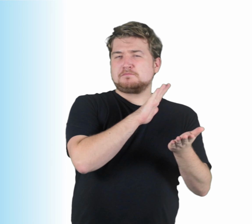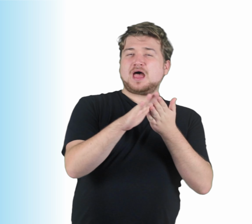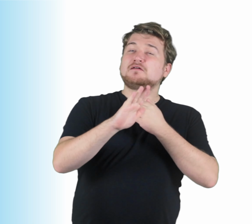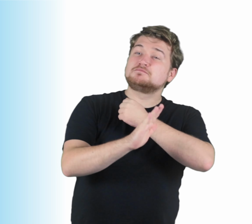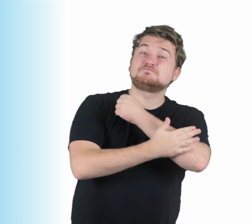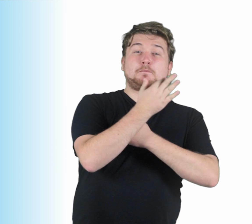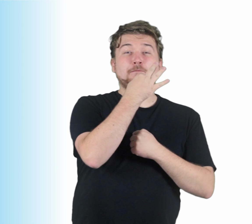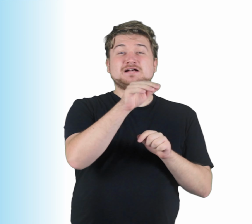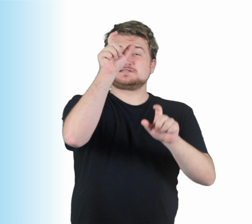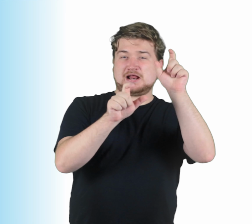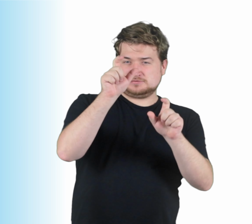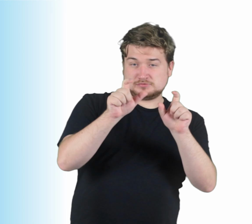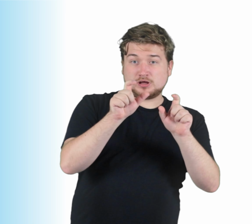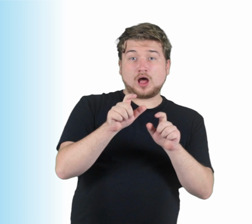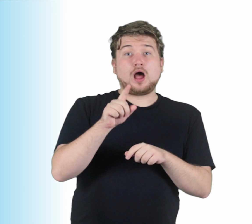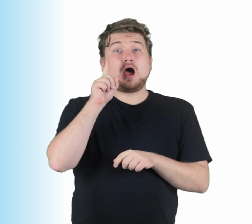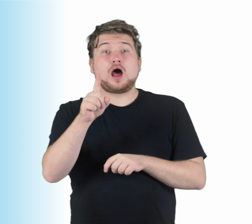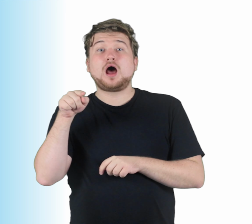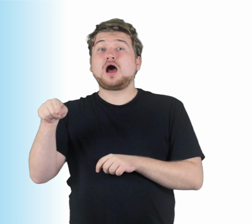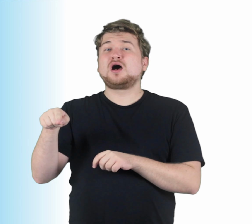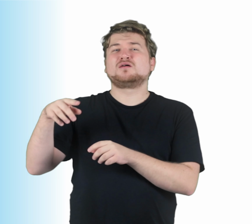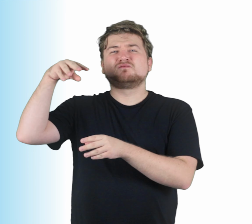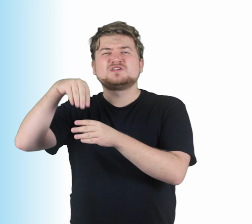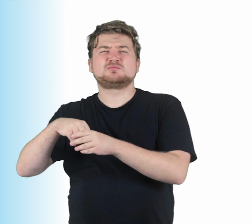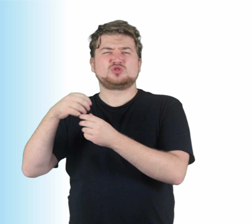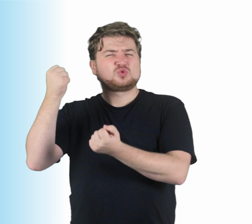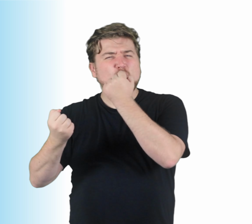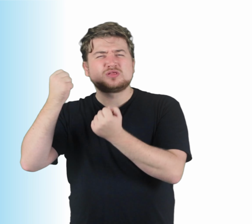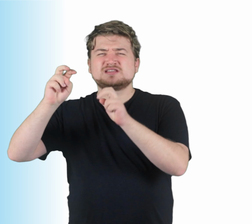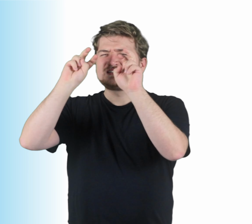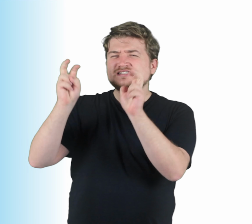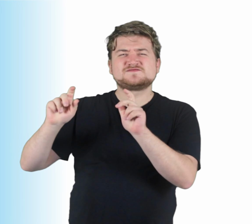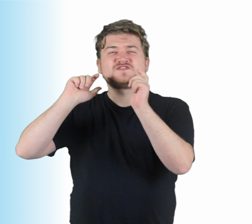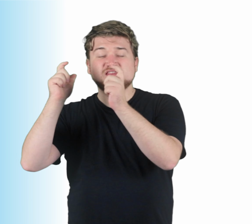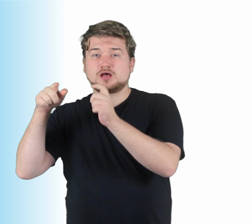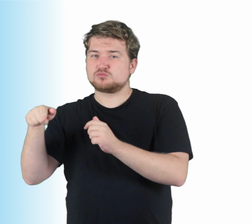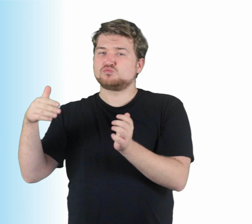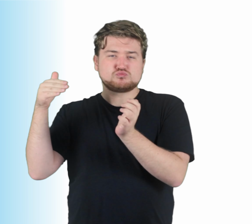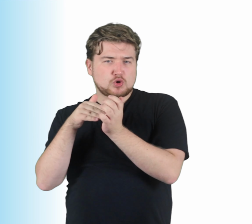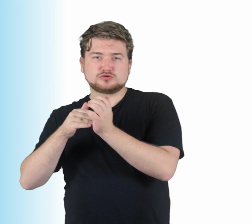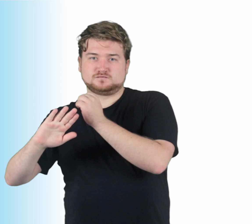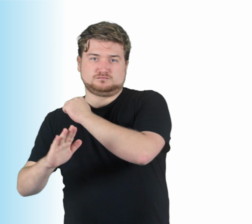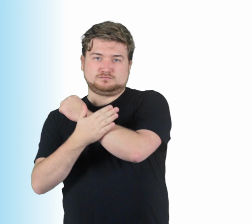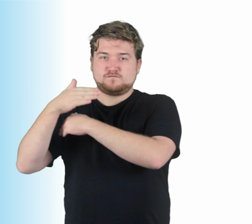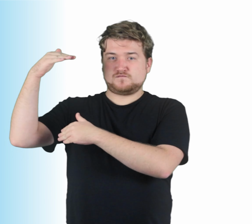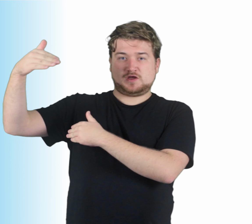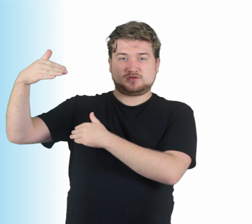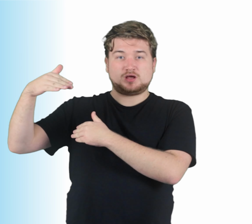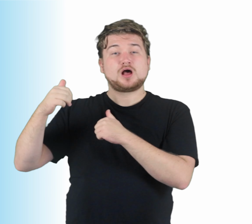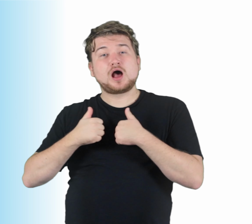bez wsparcia specjalistów, to przy doświadczaniu krytycznych wydarzeń potrzebujemy wsparcia z zewnątrz.